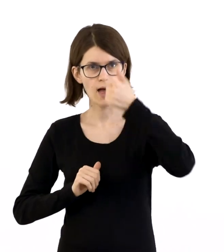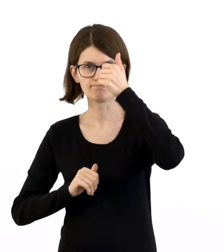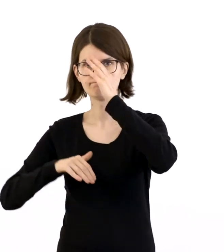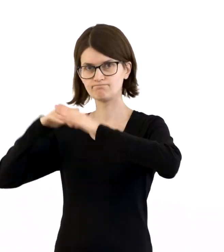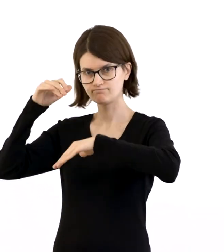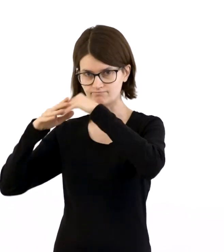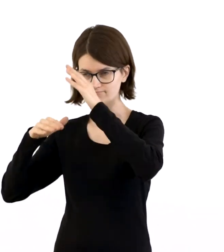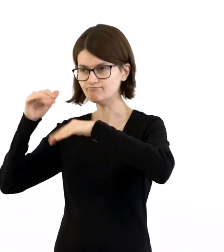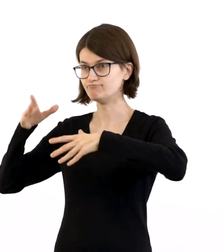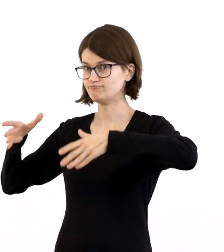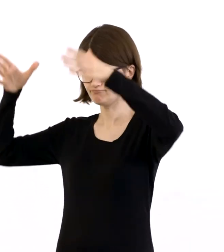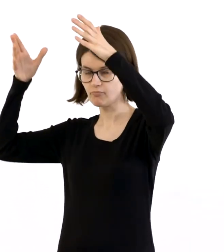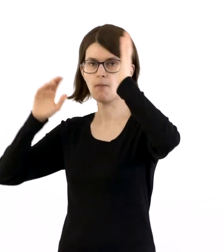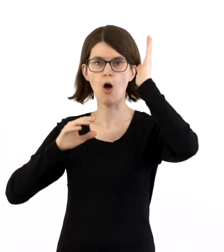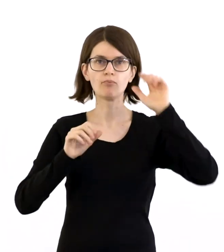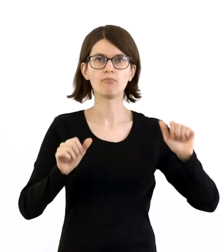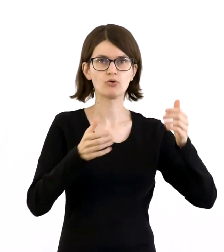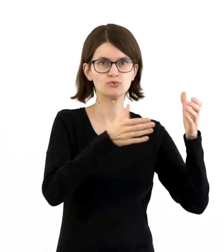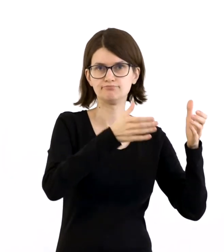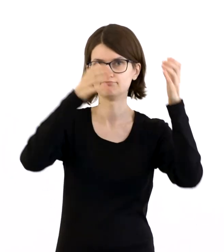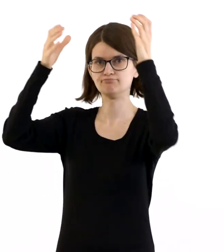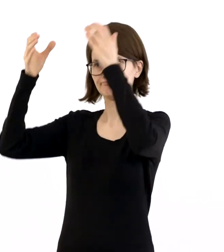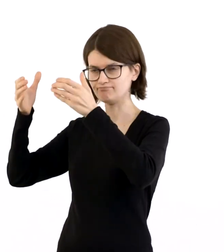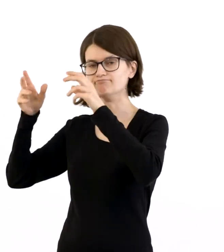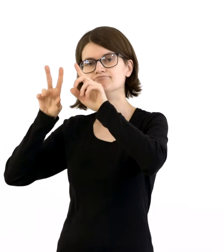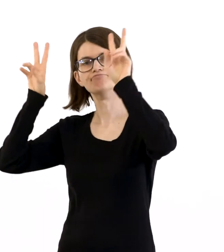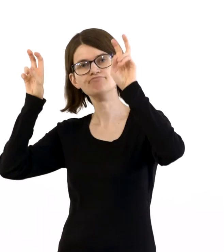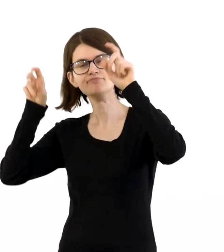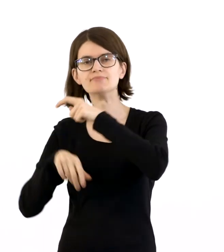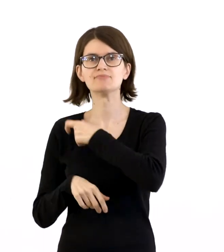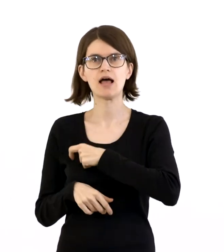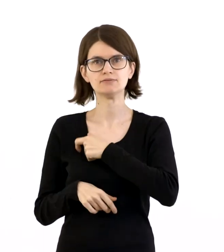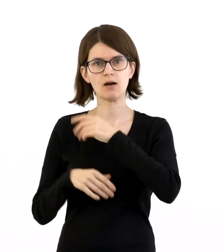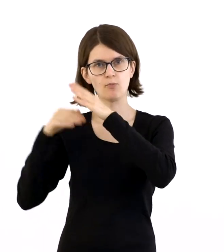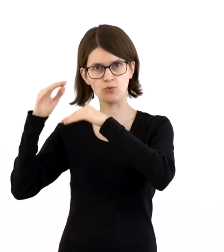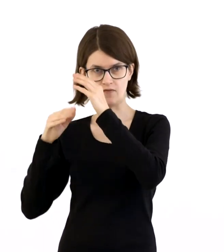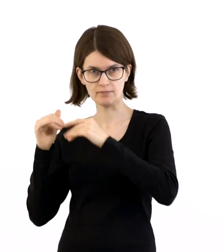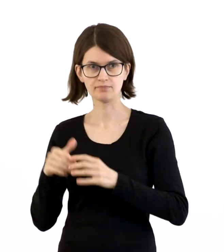W centrum zawsze stał posąg boga – prawdziwe serce budowli.